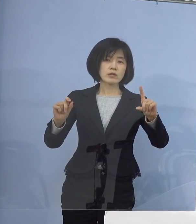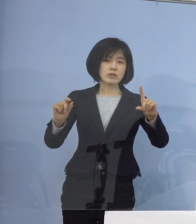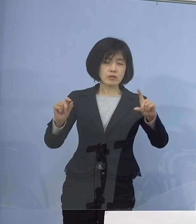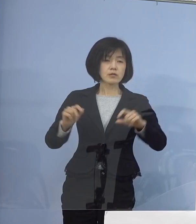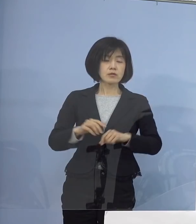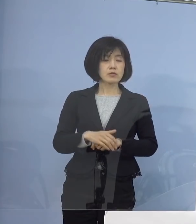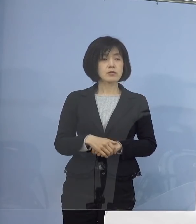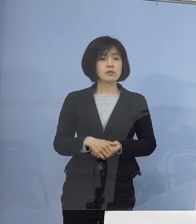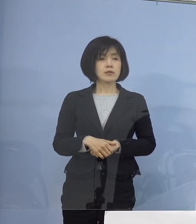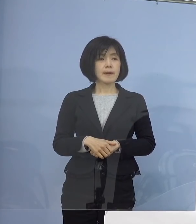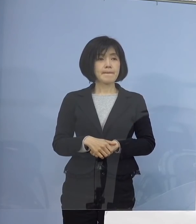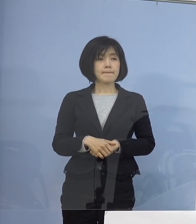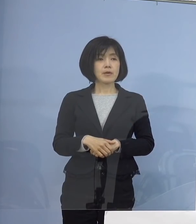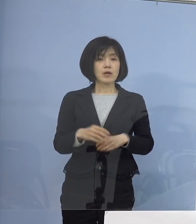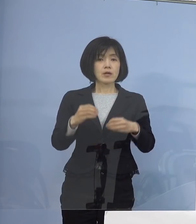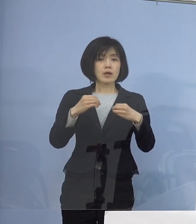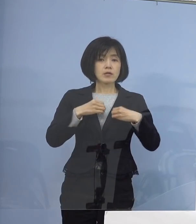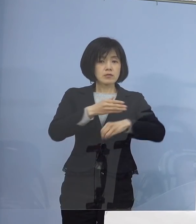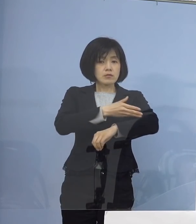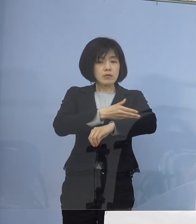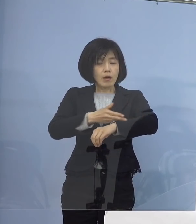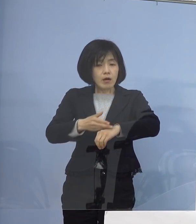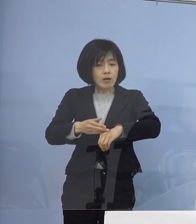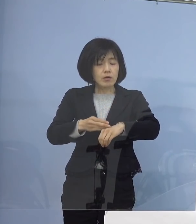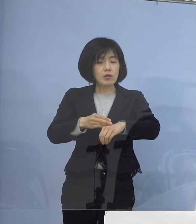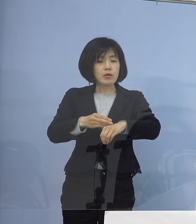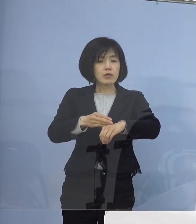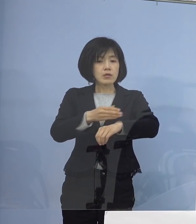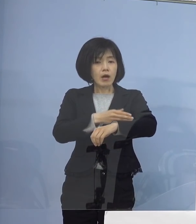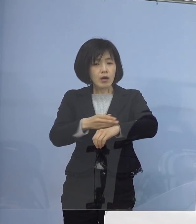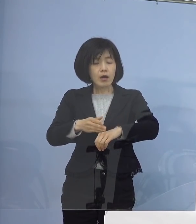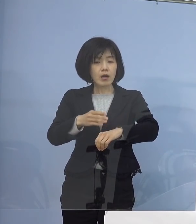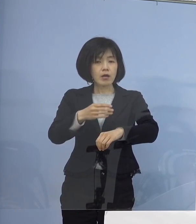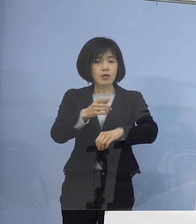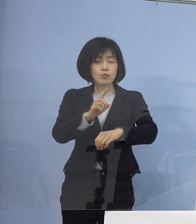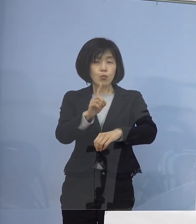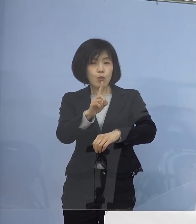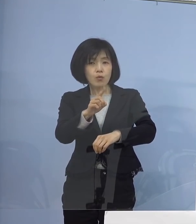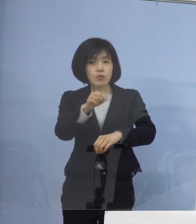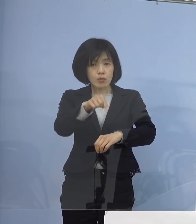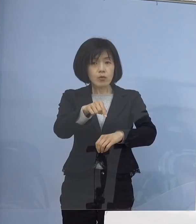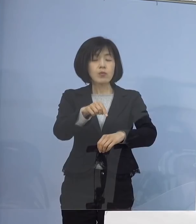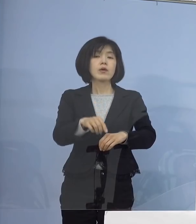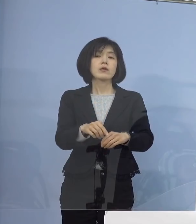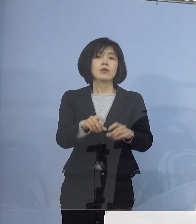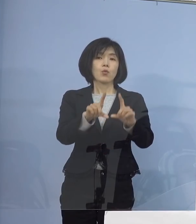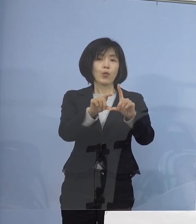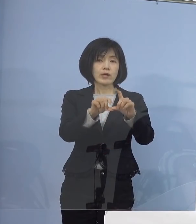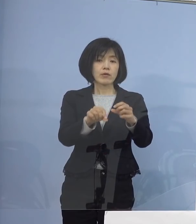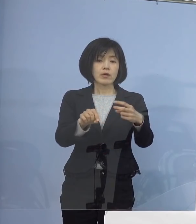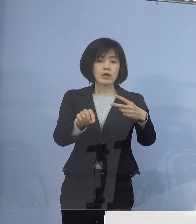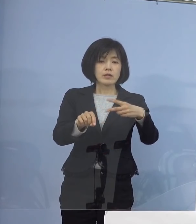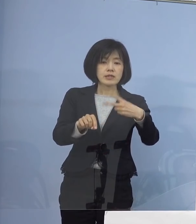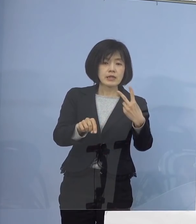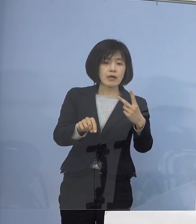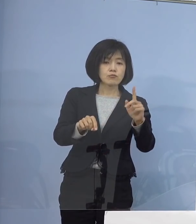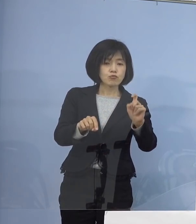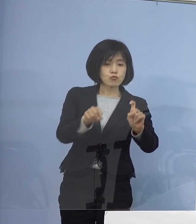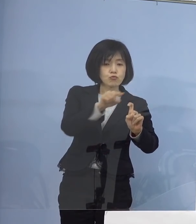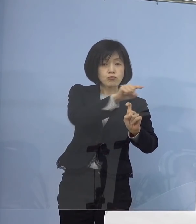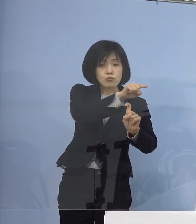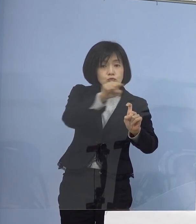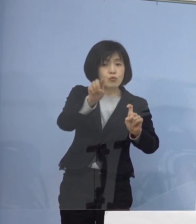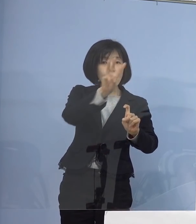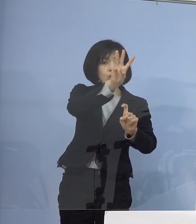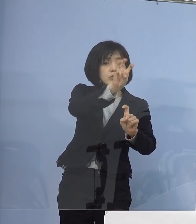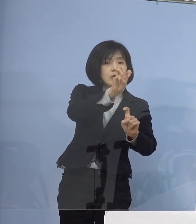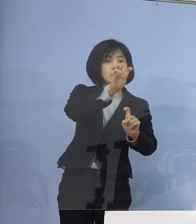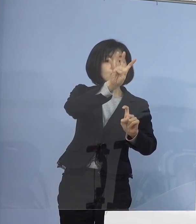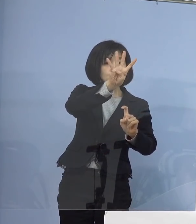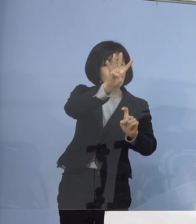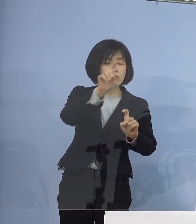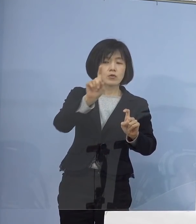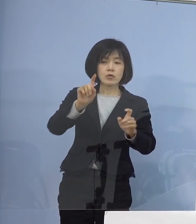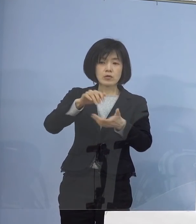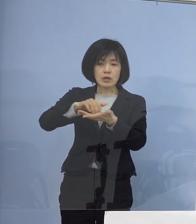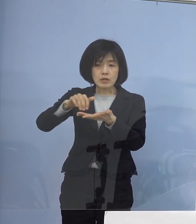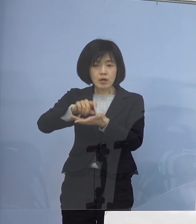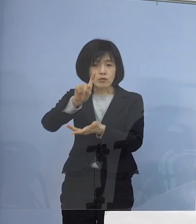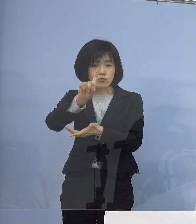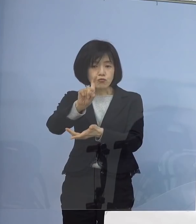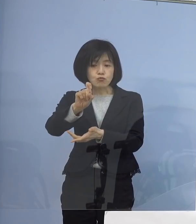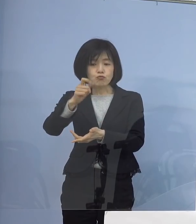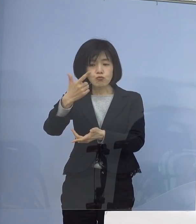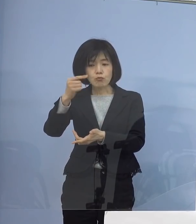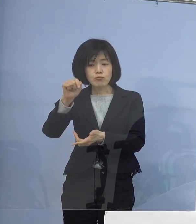次に感染経路の不明割合ですがこちらは210分の34 16.2パーセントとなります